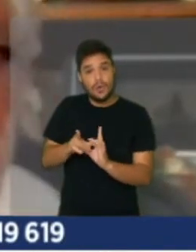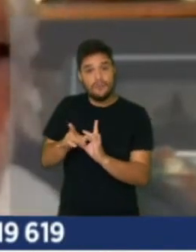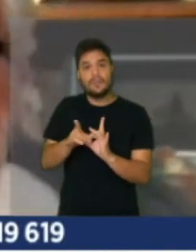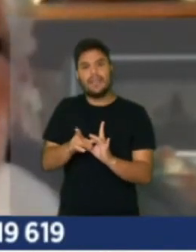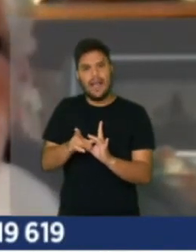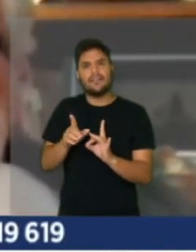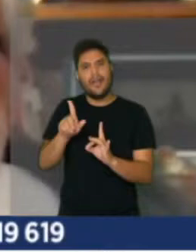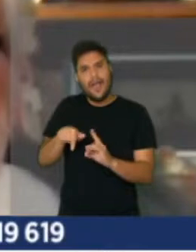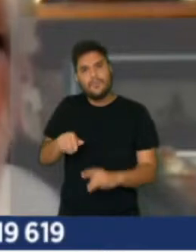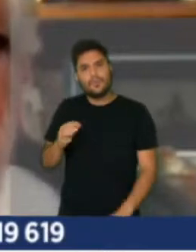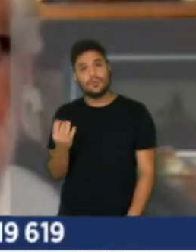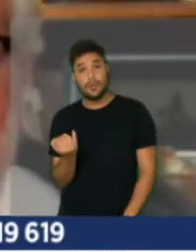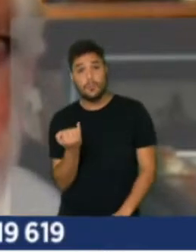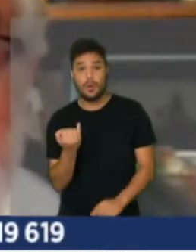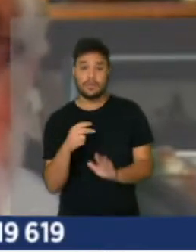IMPORTANTE ESSE PROJETO PORQUE